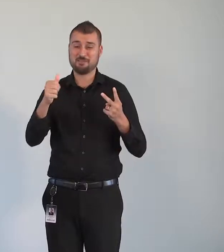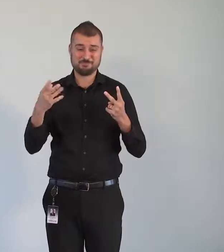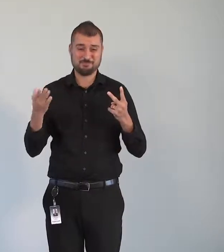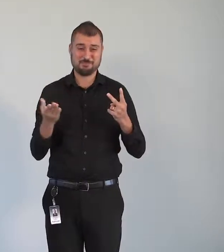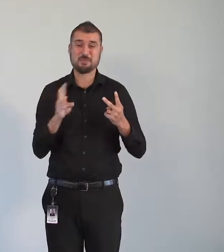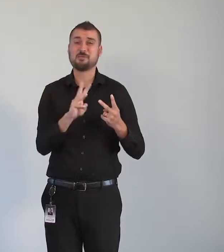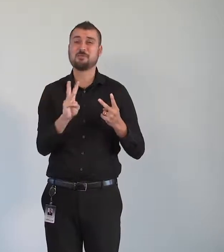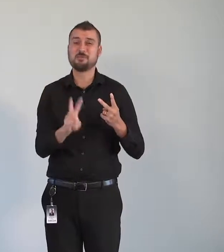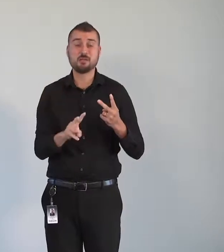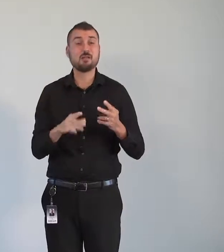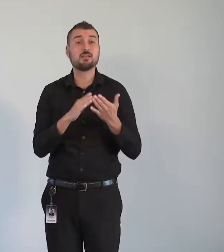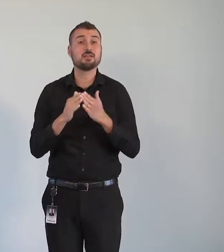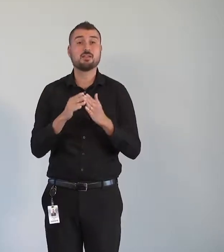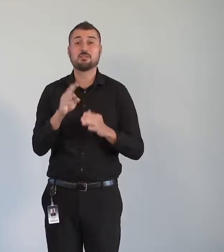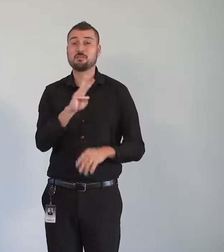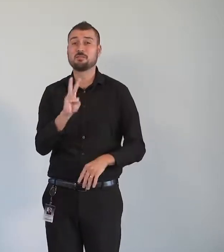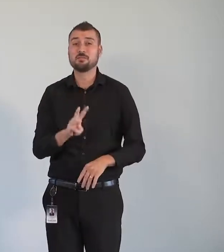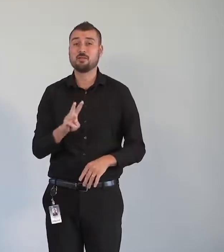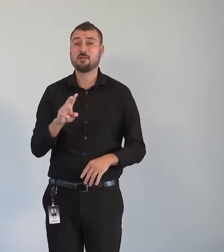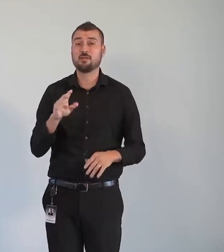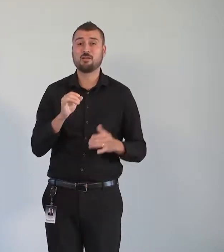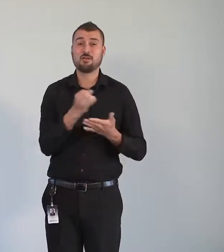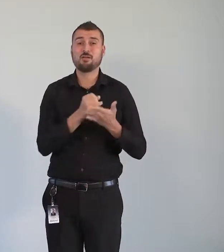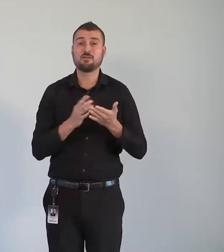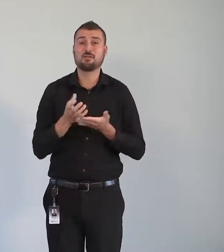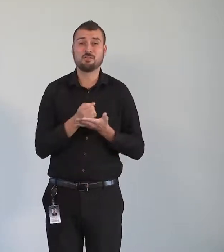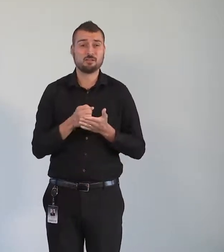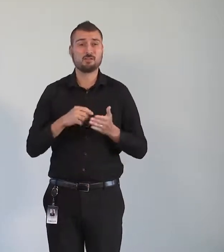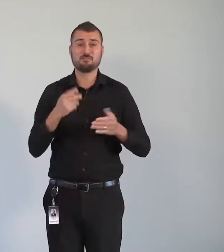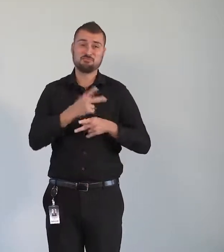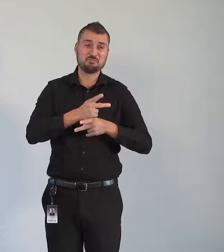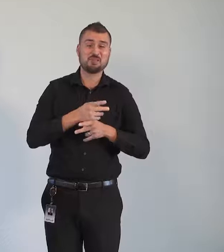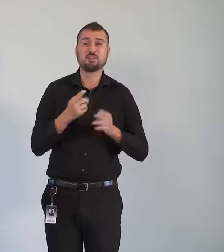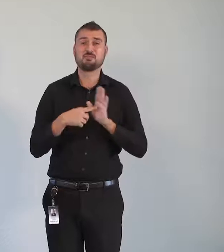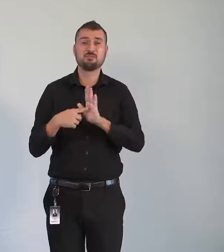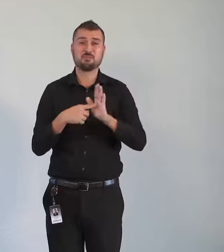, la colección de arte de la ciudad de wichita cuidada y exhibida aquí en el Museo de Arte de Wichita